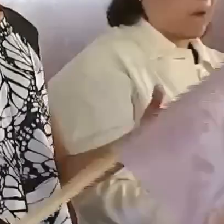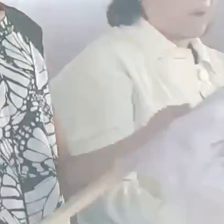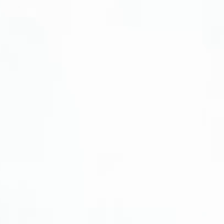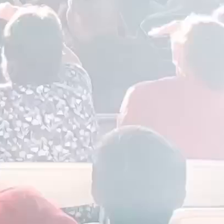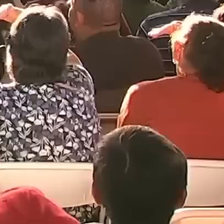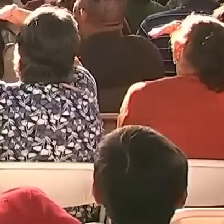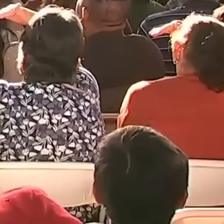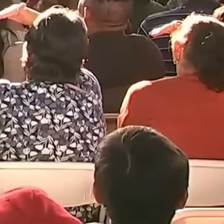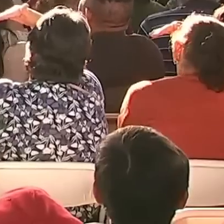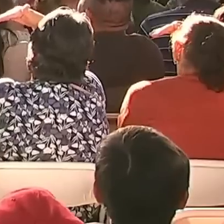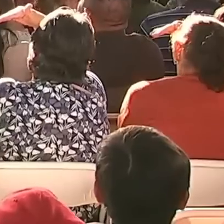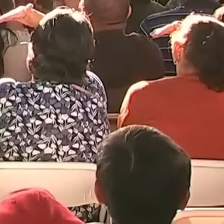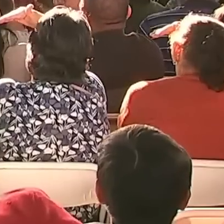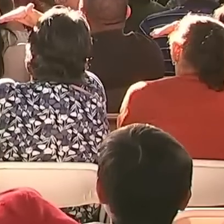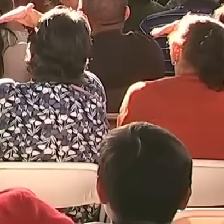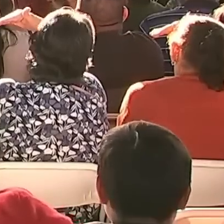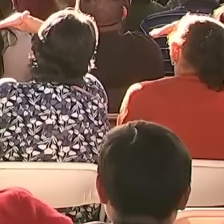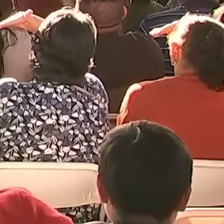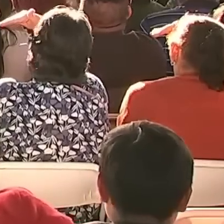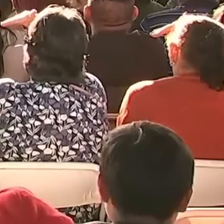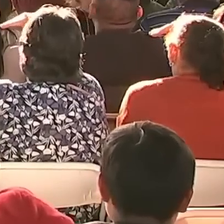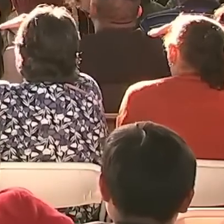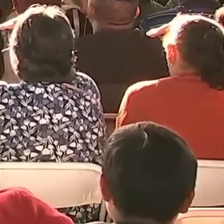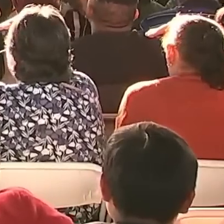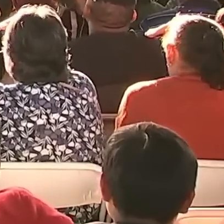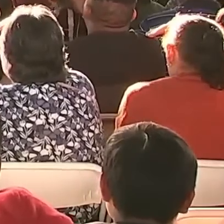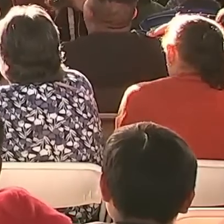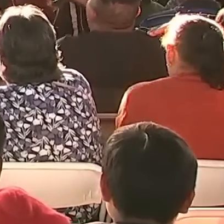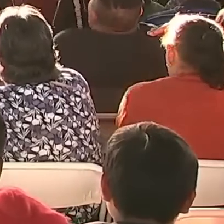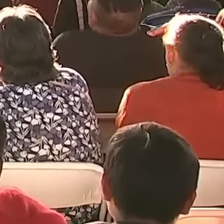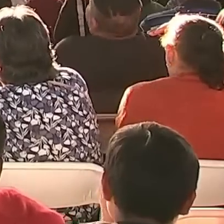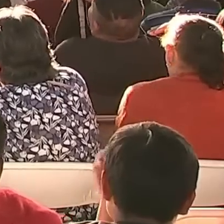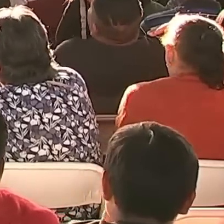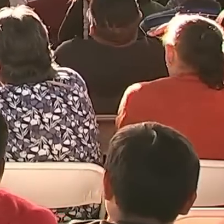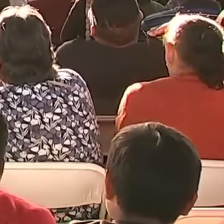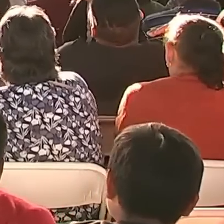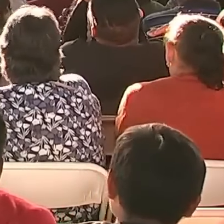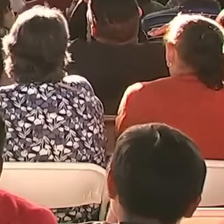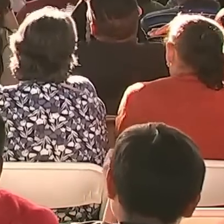hace uso de la palabra la secretaria de energía maestra lucelena González